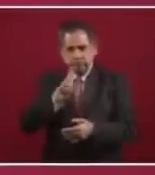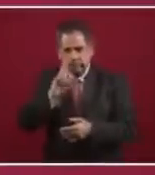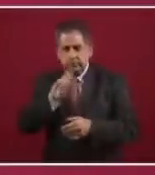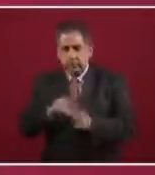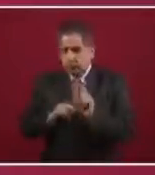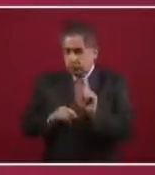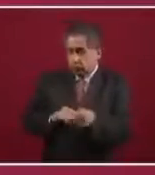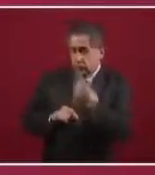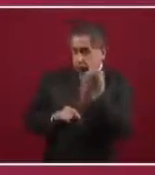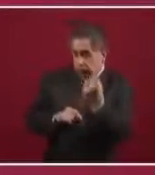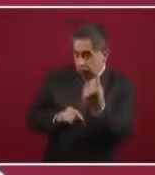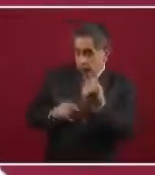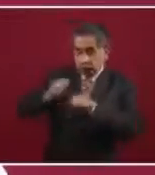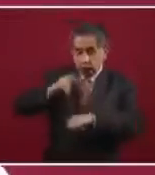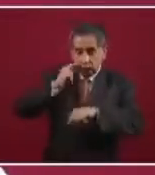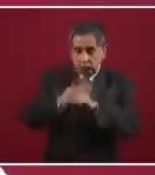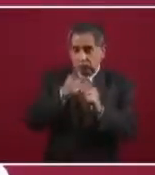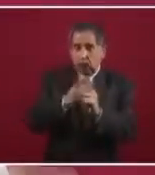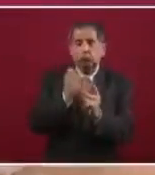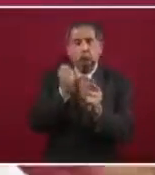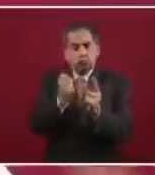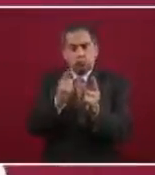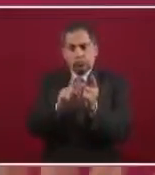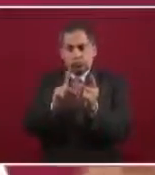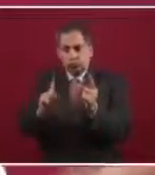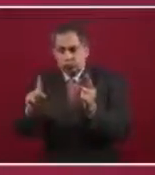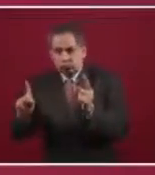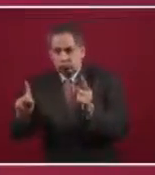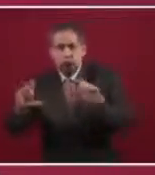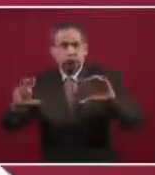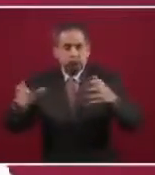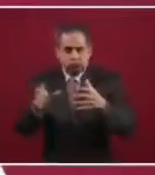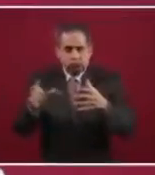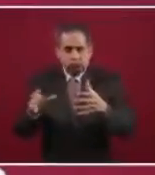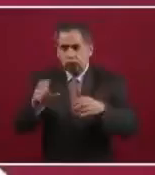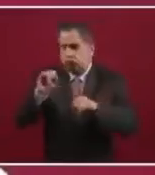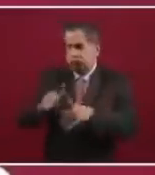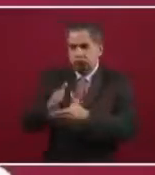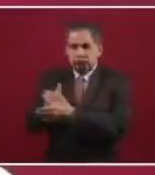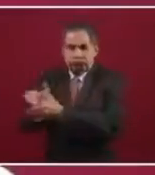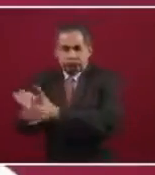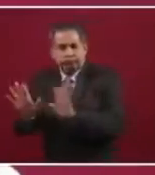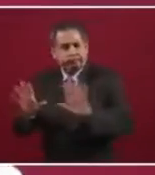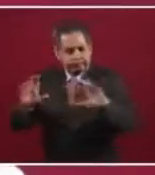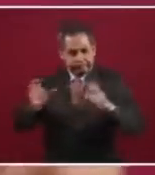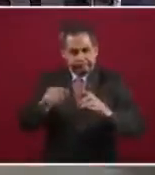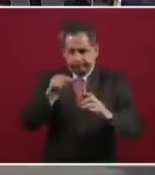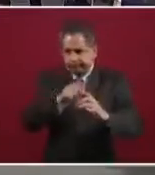ventanilla o tener varias sin acceso a algunas de ellas a los contribuyentes, precisamente